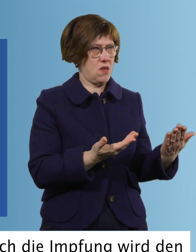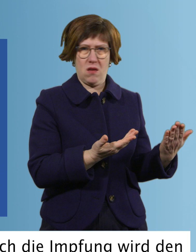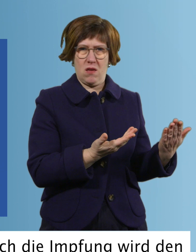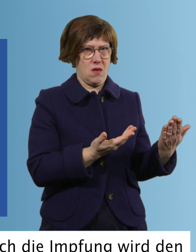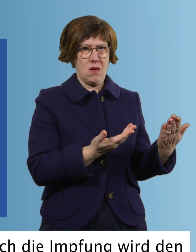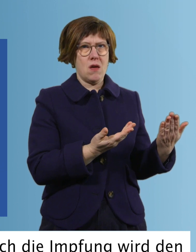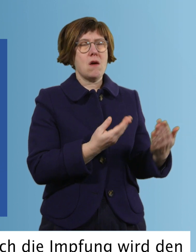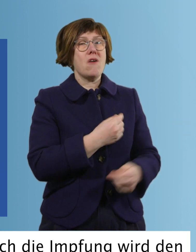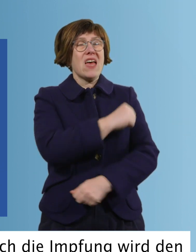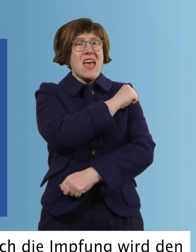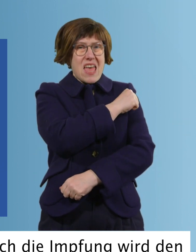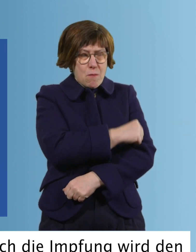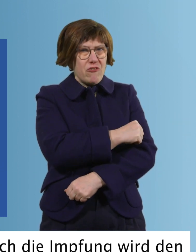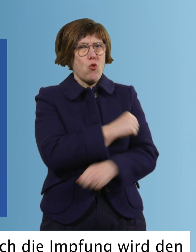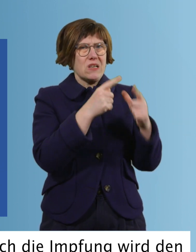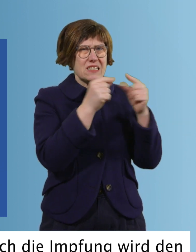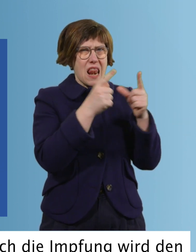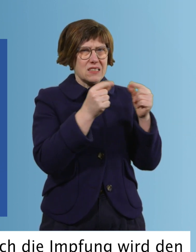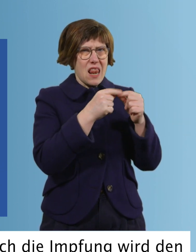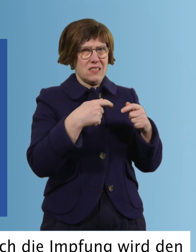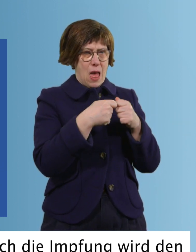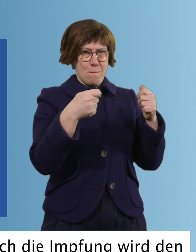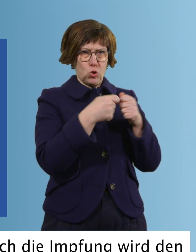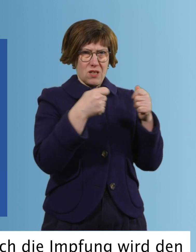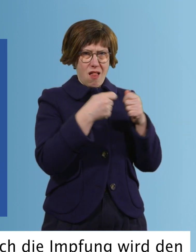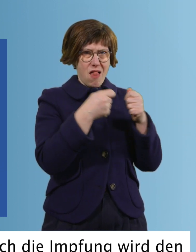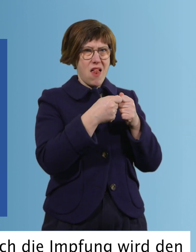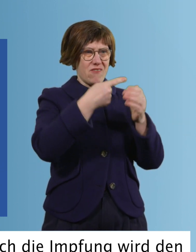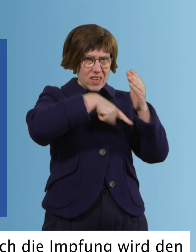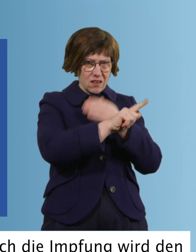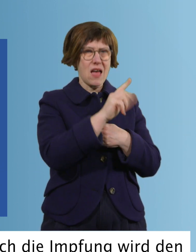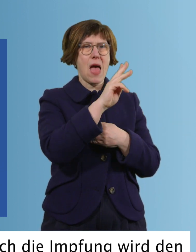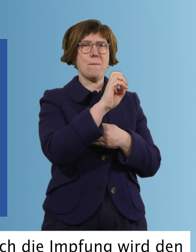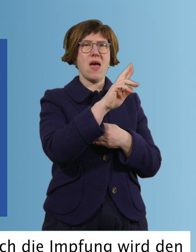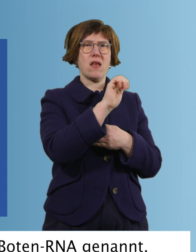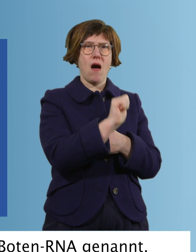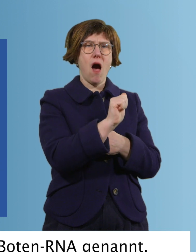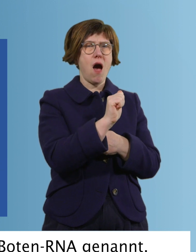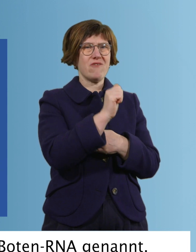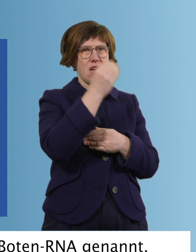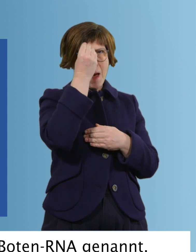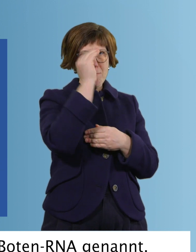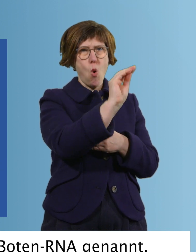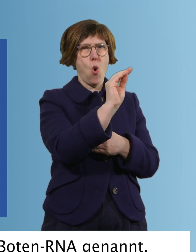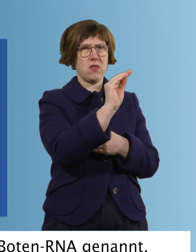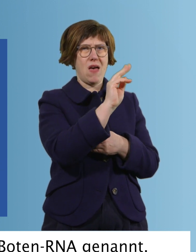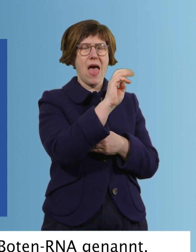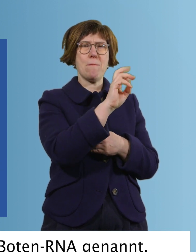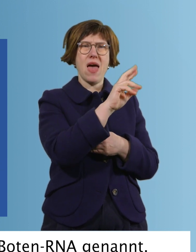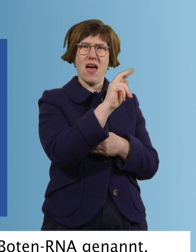Durch die Impfung wird den Zellen im Muskelgewebe in Form einer mRNA, auch messenger-RNA oder